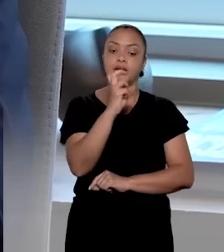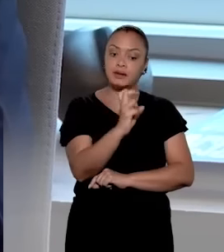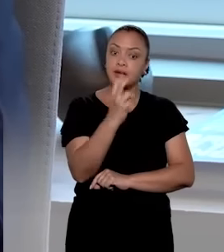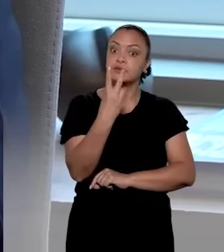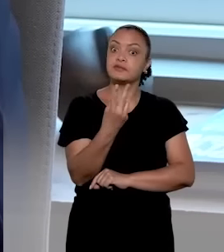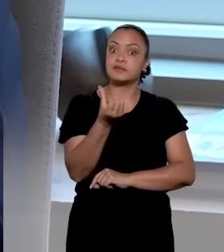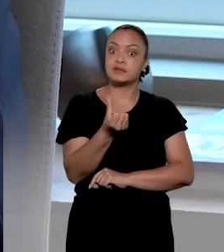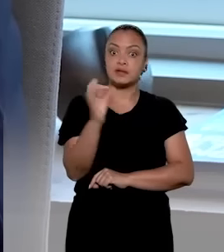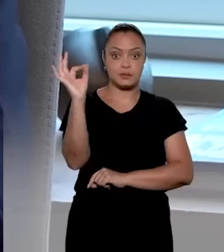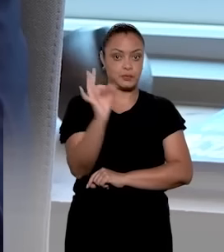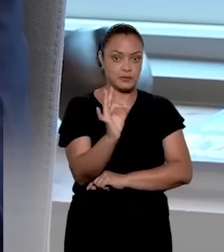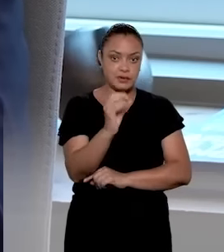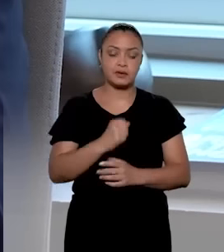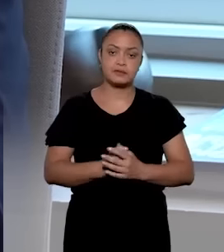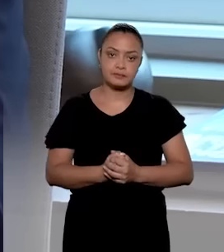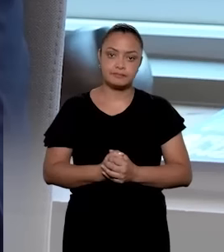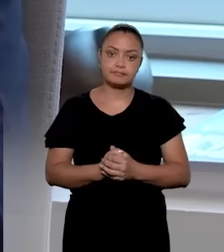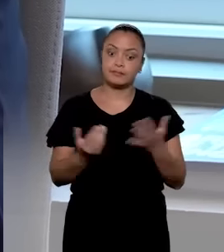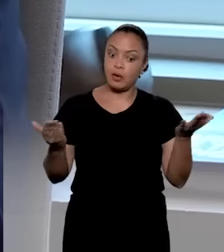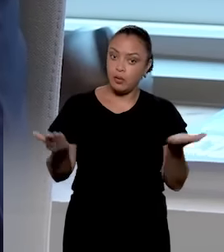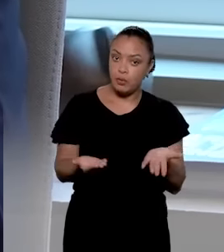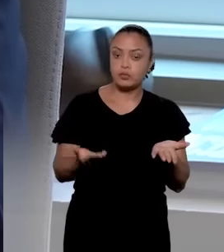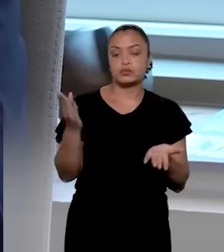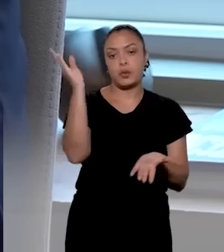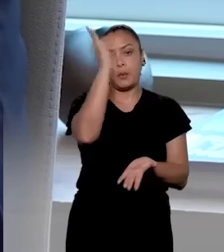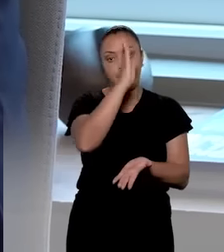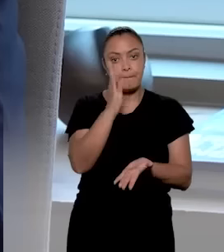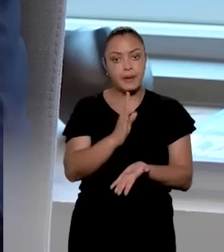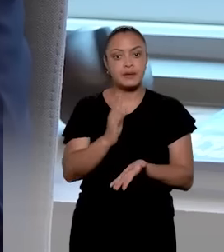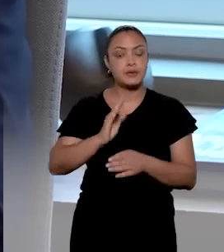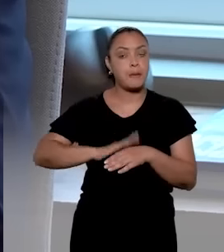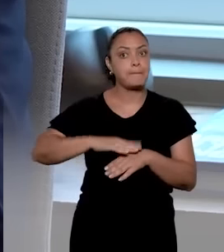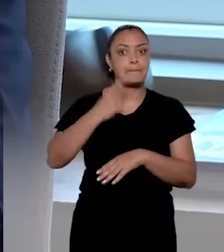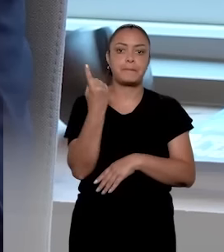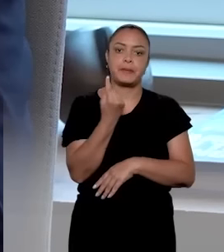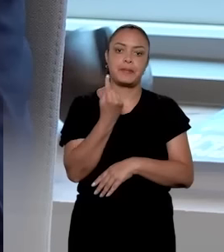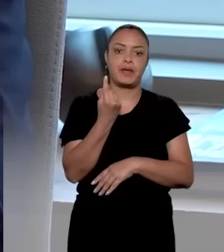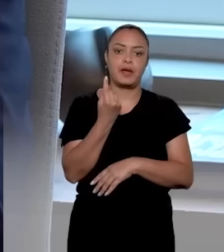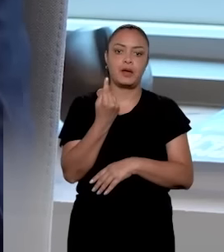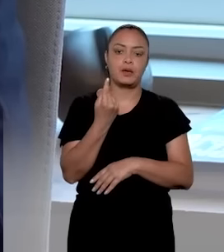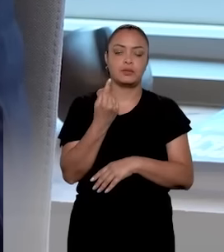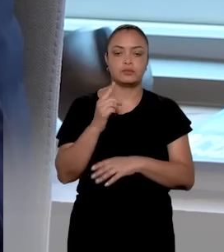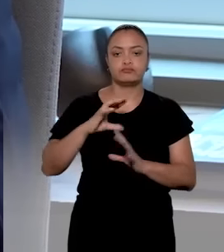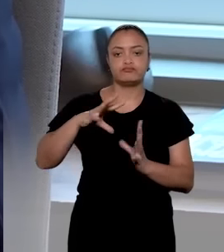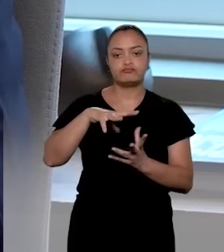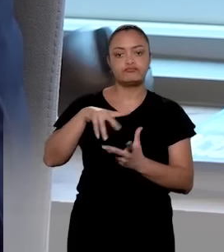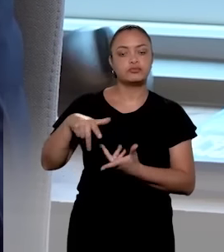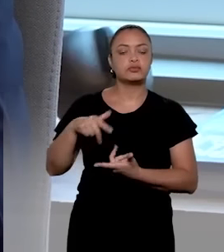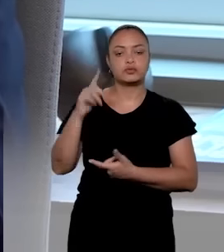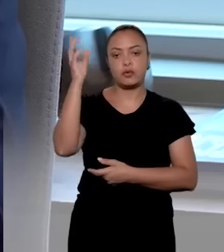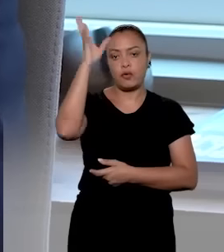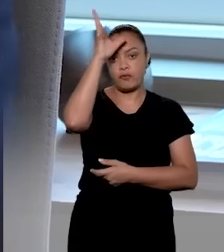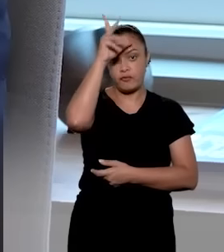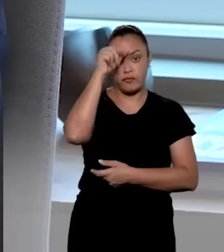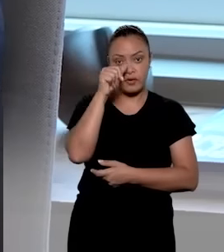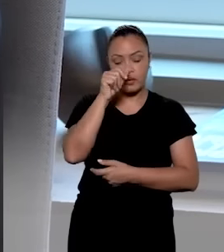é um número extraordinário, tanto que o Brasil é hoje, de longe, o maior exportador mundial de frango. O que que é um frango? Um frango é um